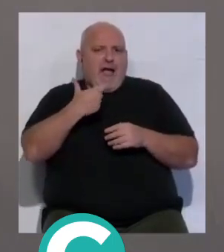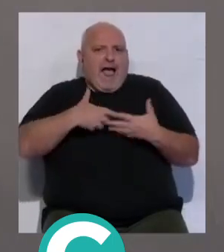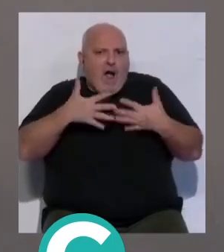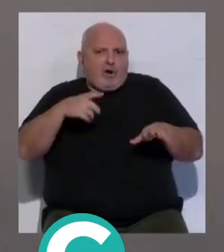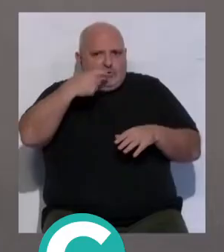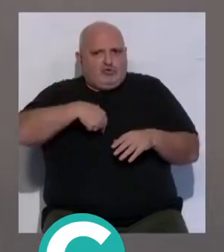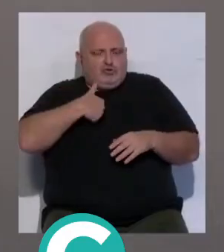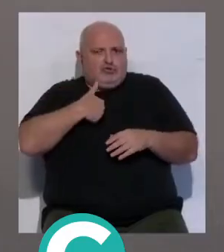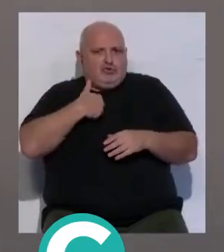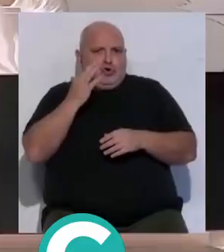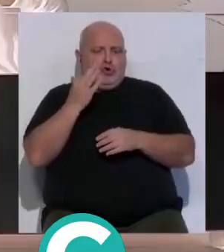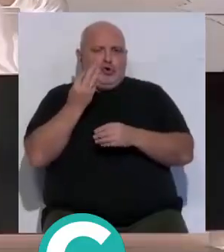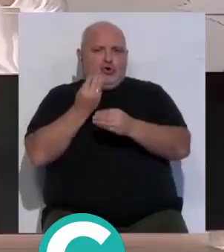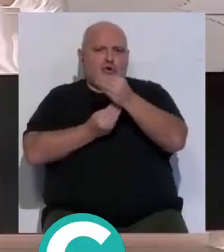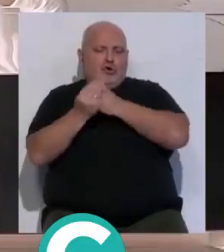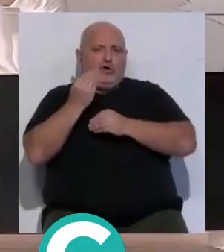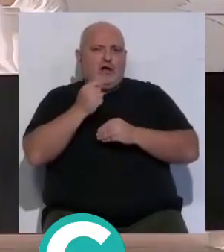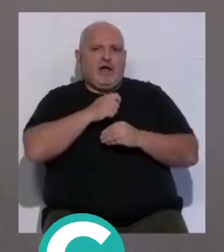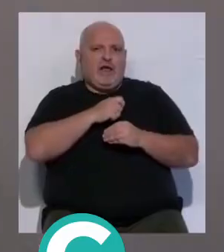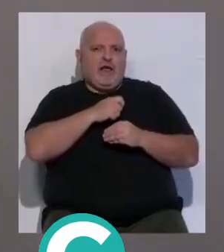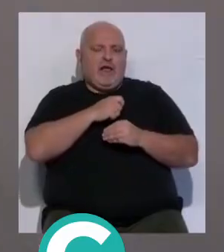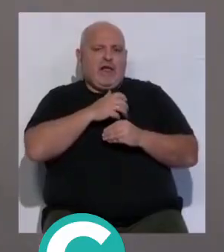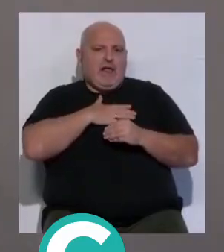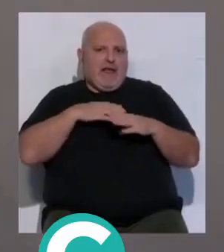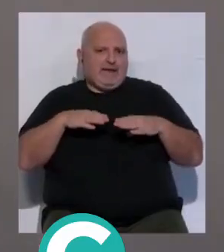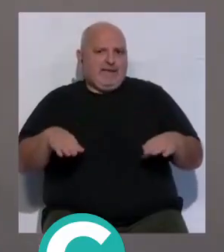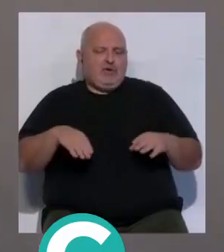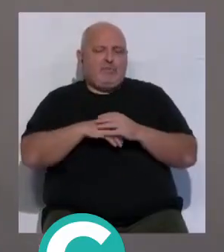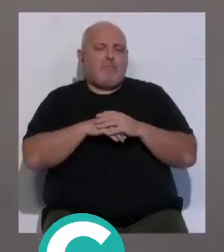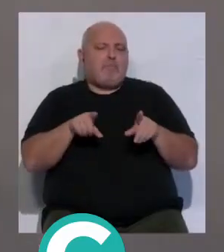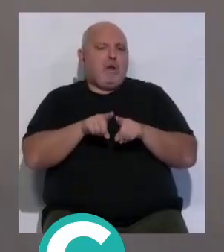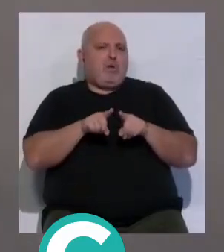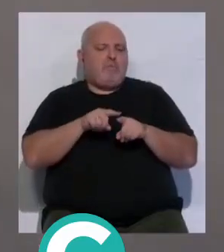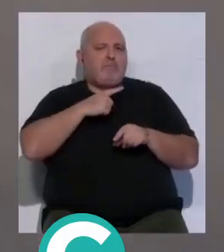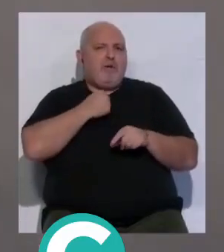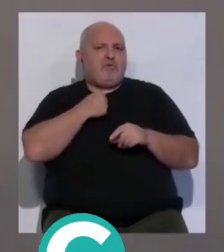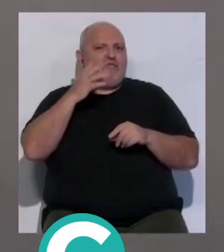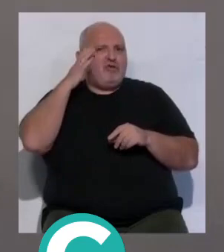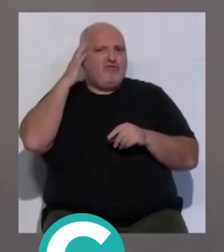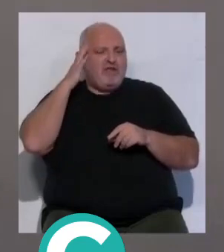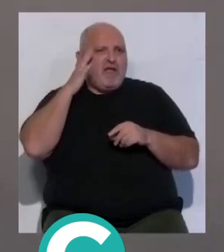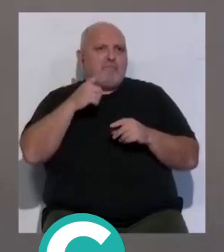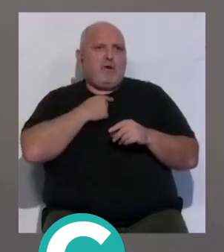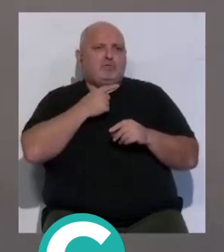ohana que tenemos aquí en Cádiz no entonces pero sí me porque me gusta la filosofía me gusta como